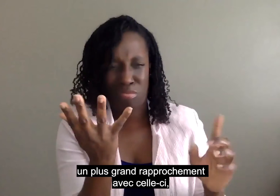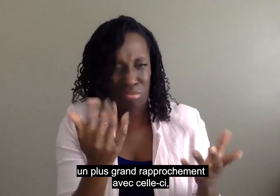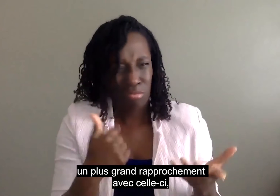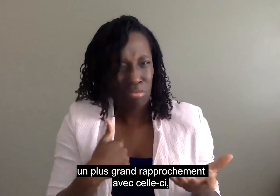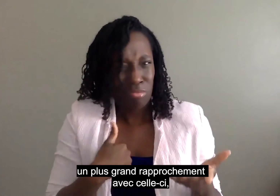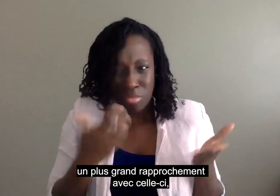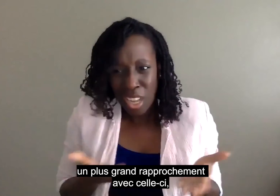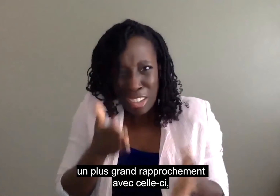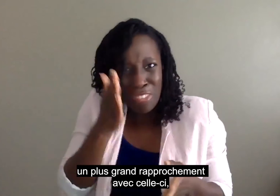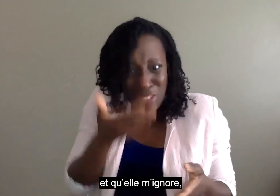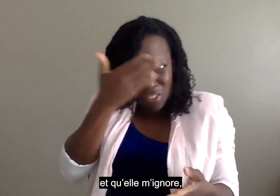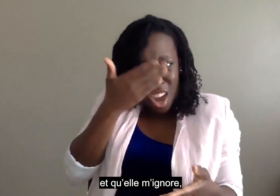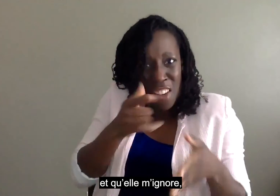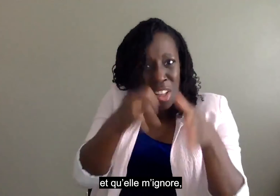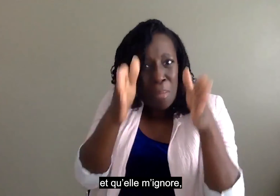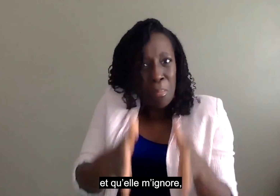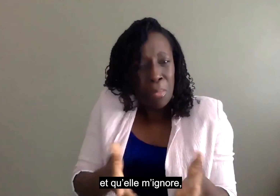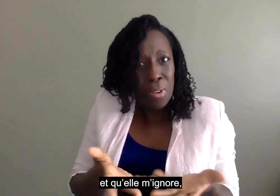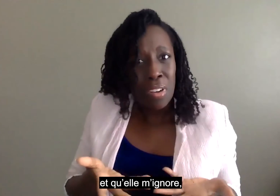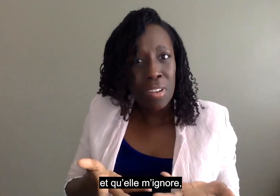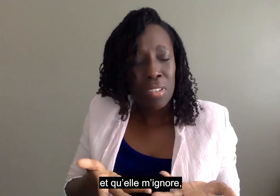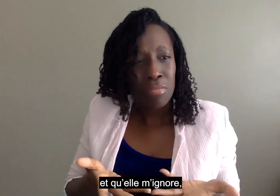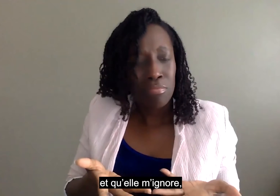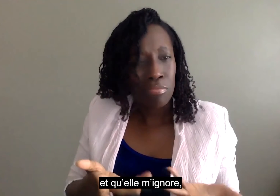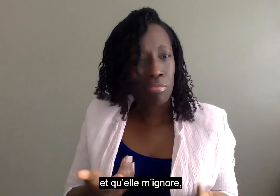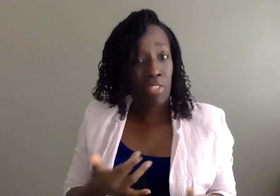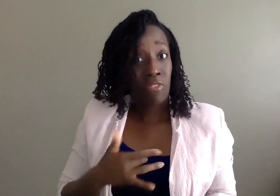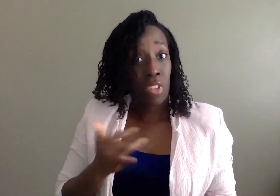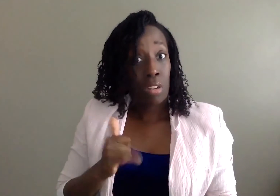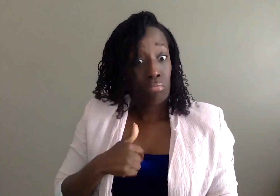comme une personne atteinte d’une invalidité,